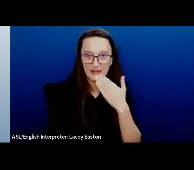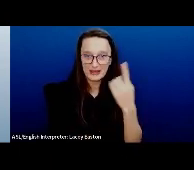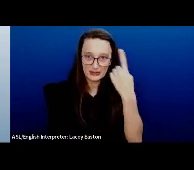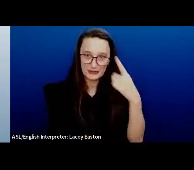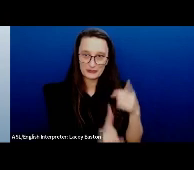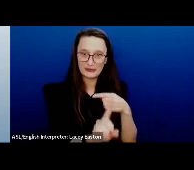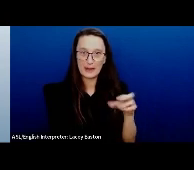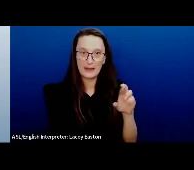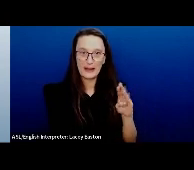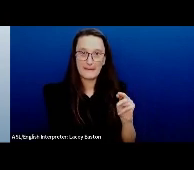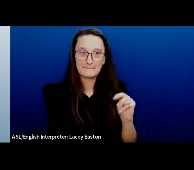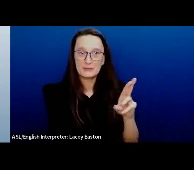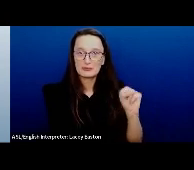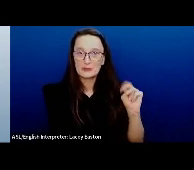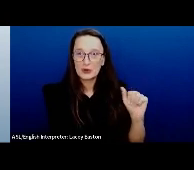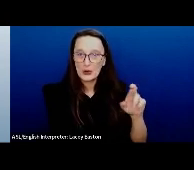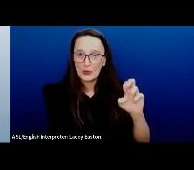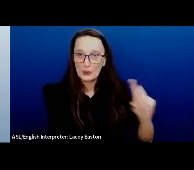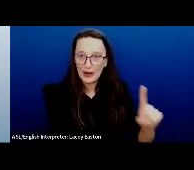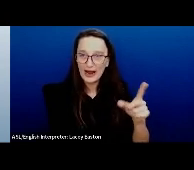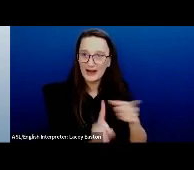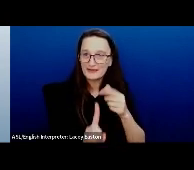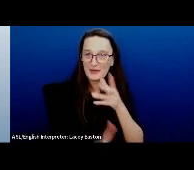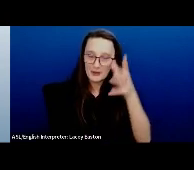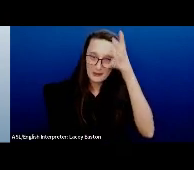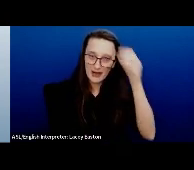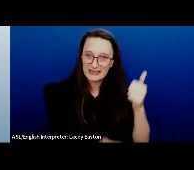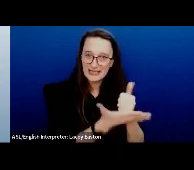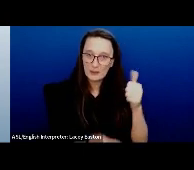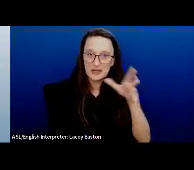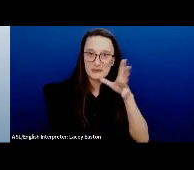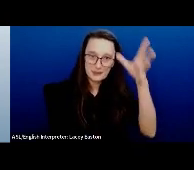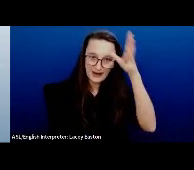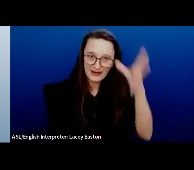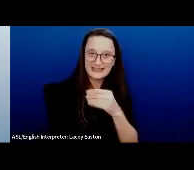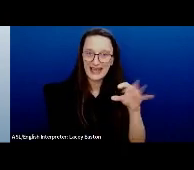también de los socios de FEC que contribuyeron a esta sesión. Les agradecemos a todos por